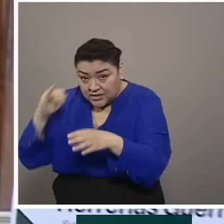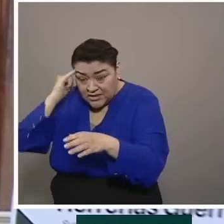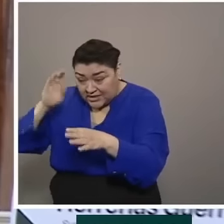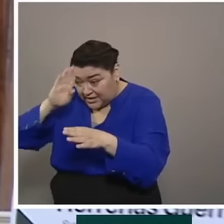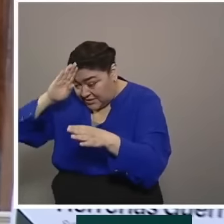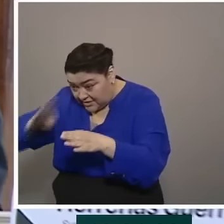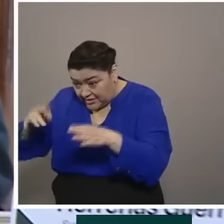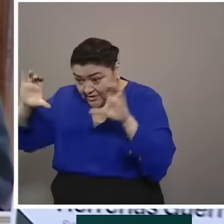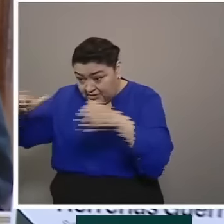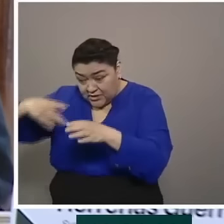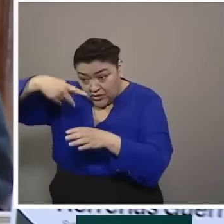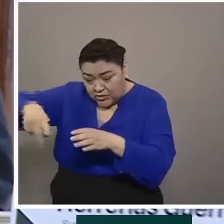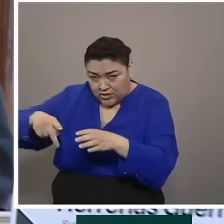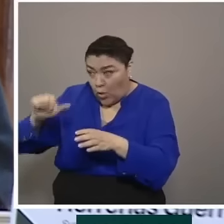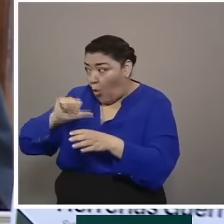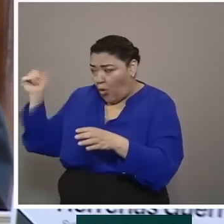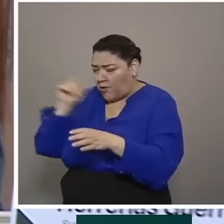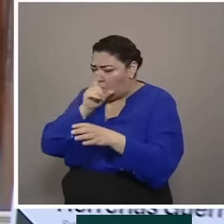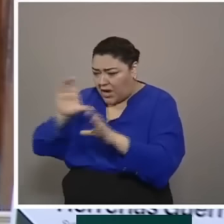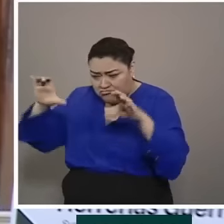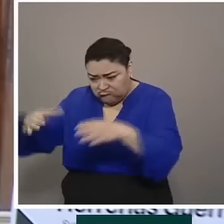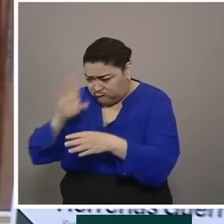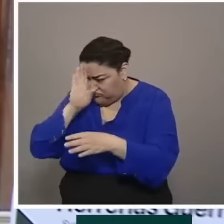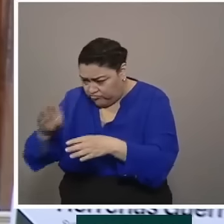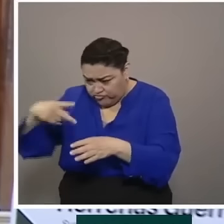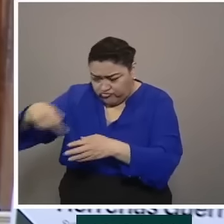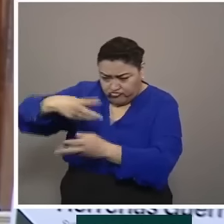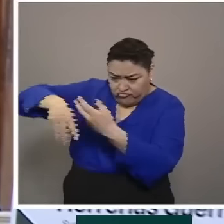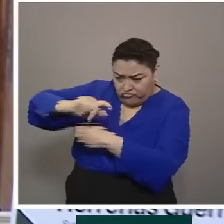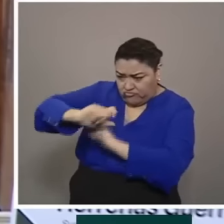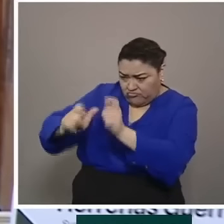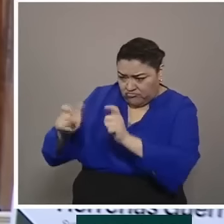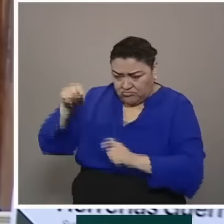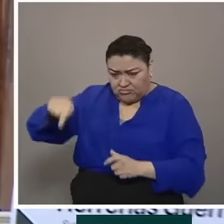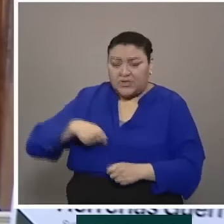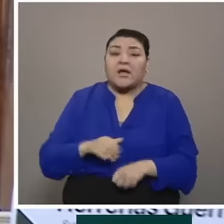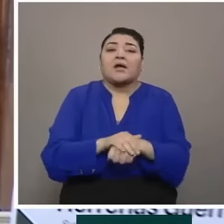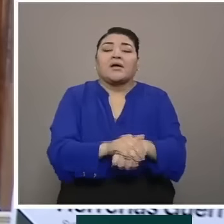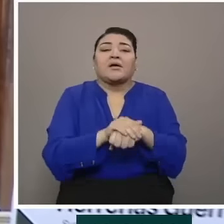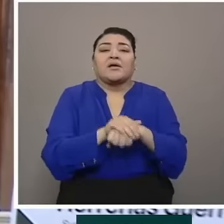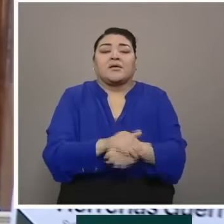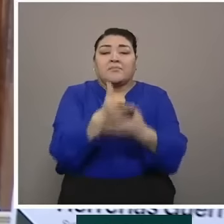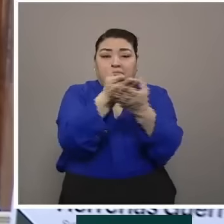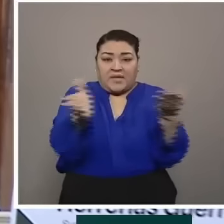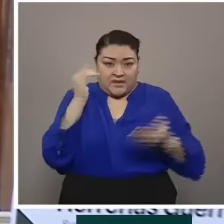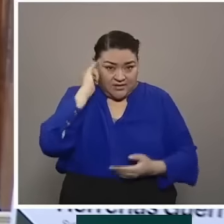objeto. Y por último decirles, amigas y amigos indígenas de esta comunidad,